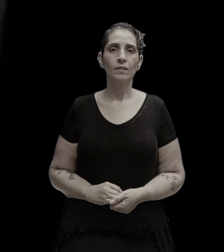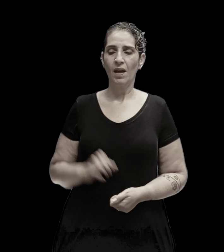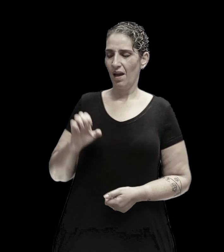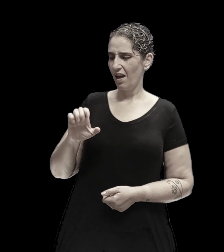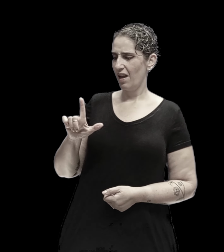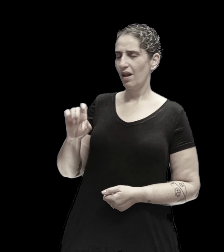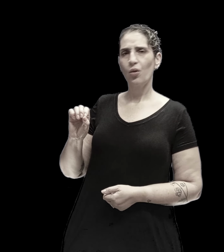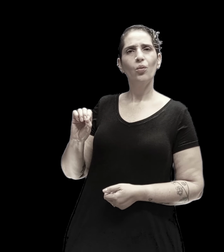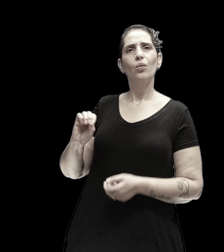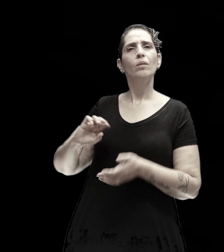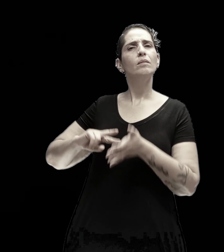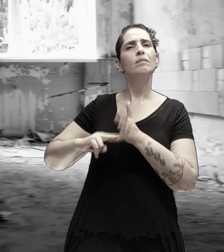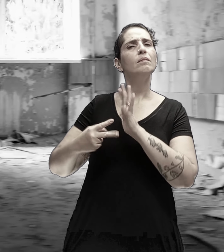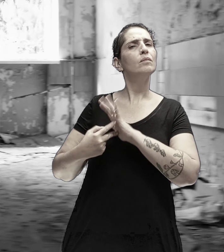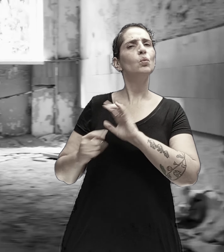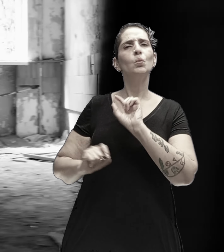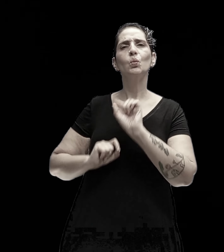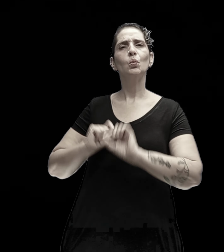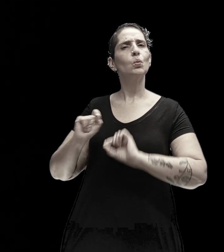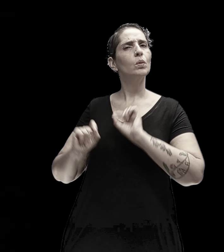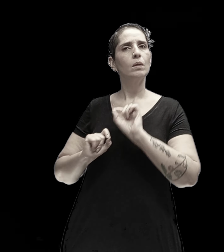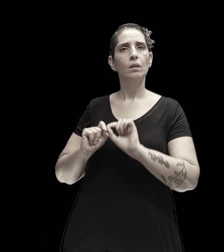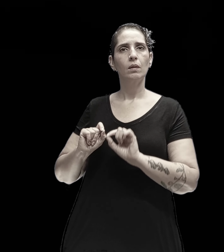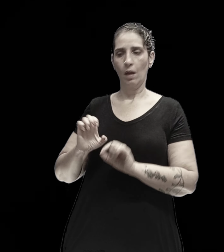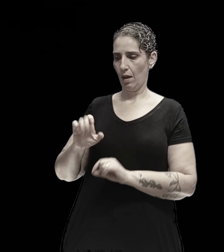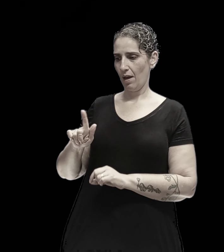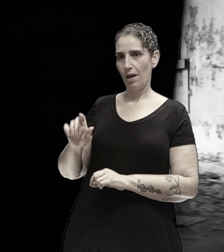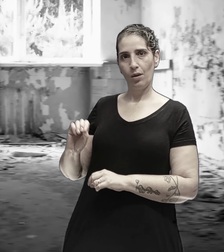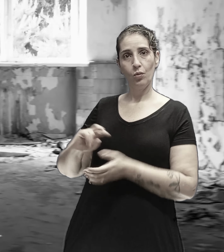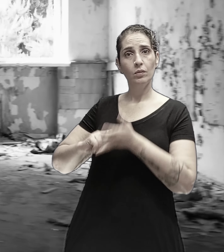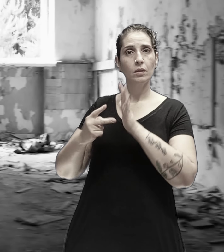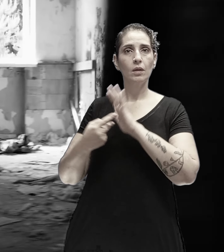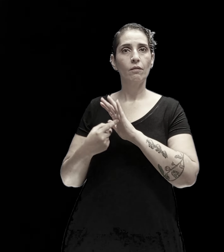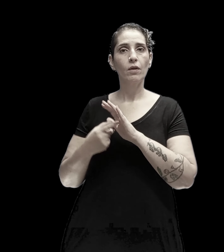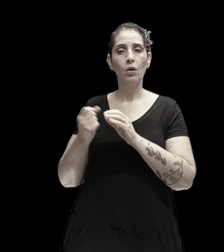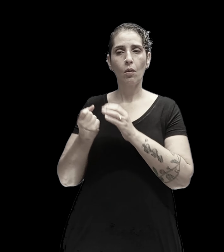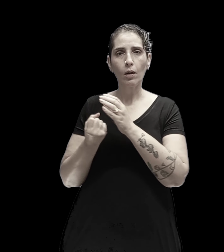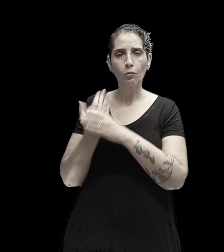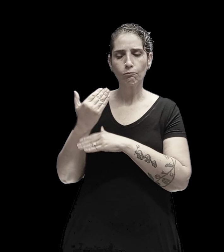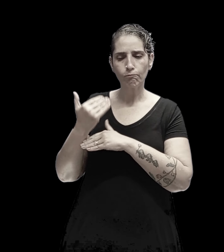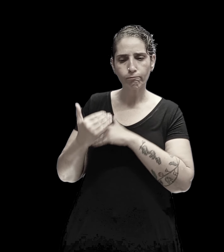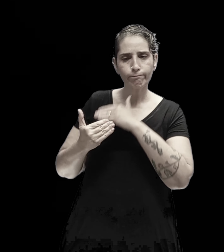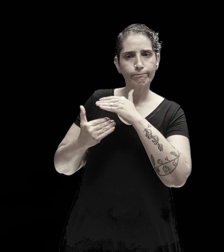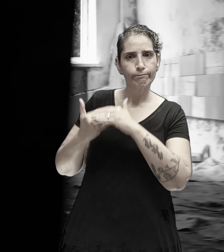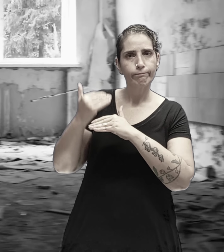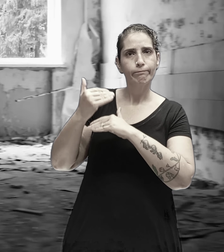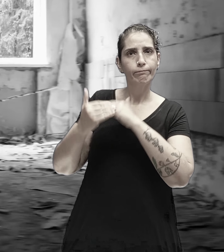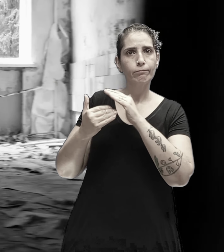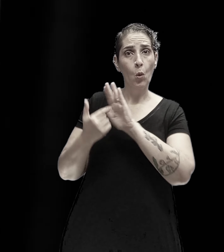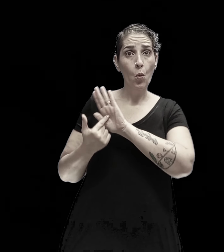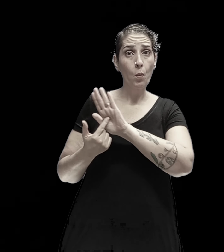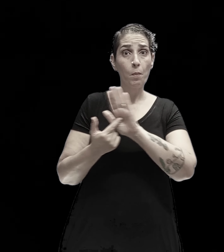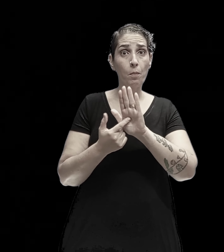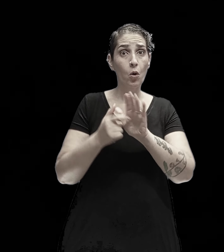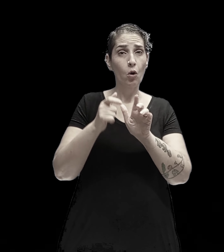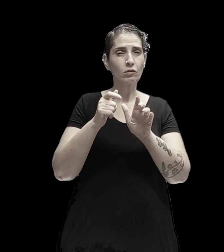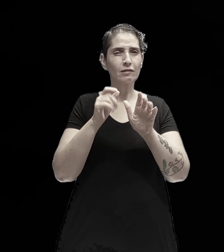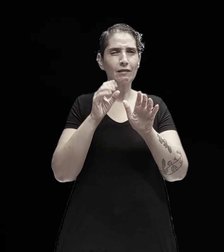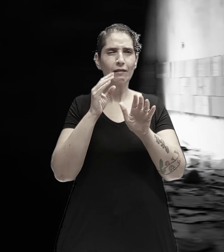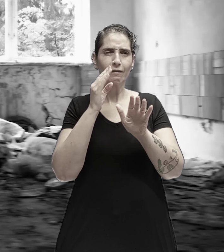O que é o ego? O ego é uma construção, um reflexo distorcido